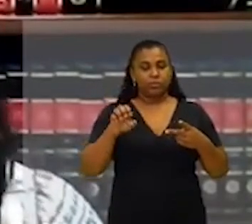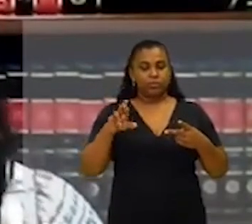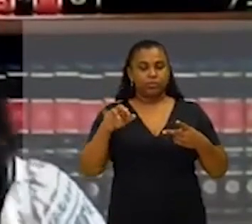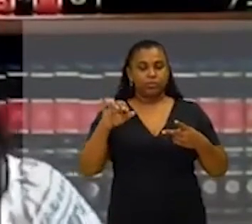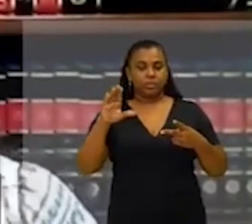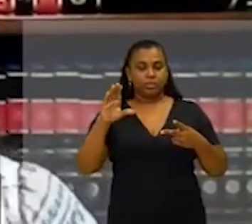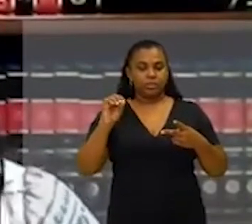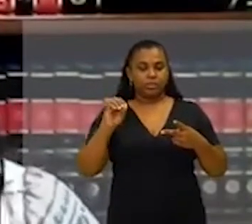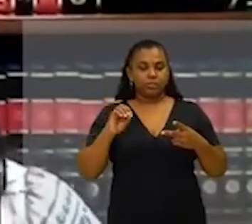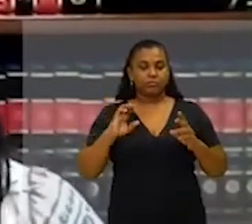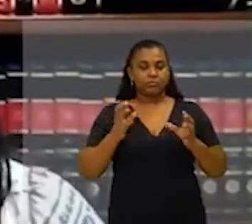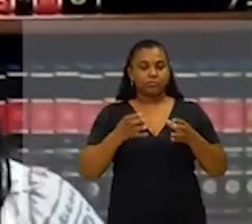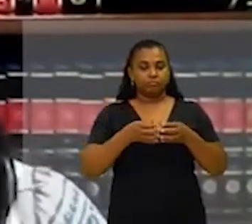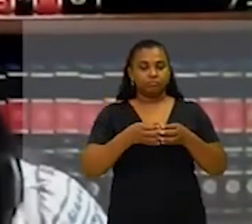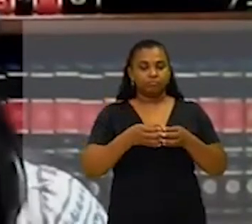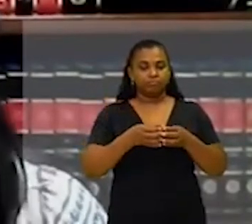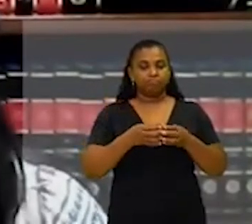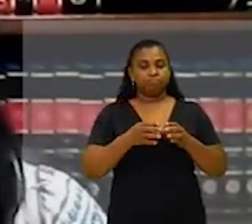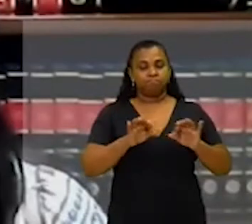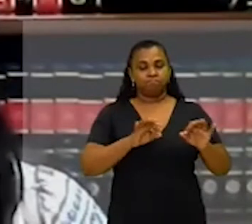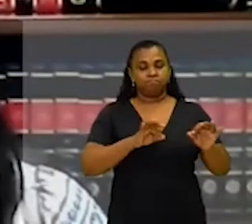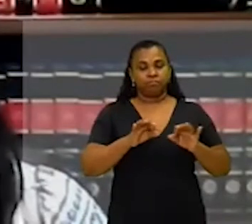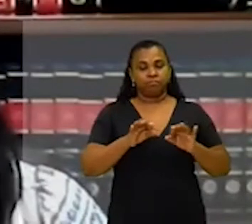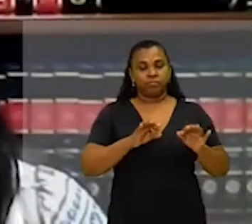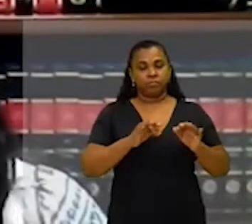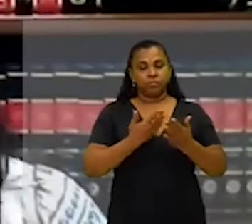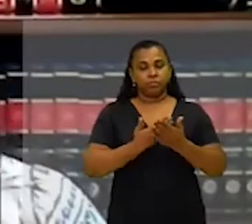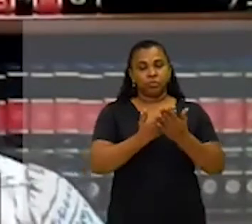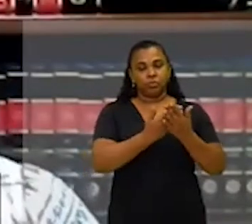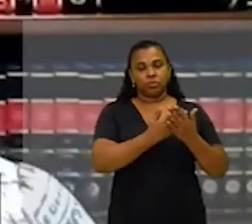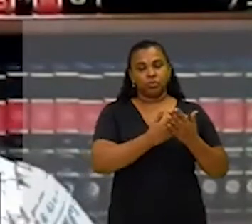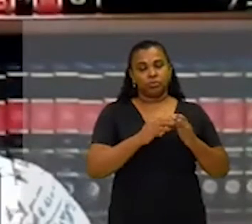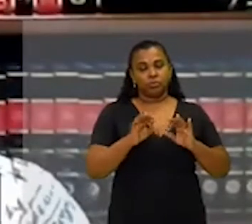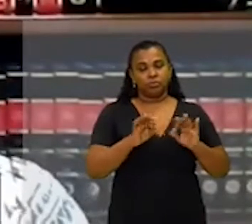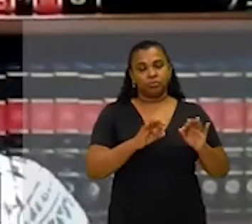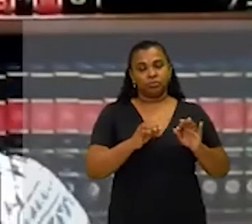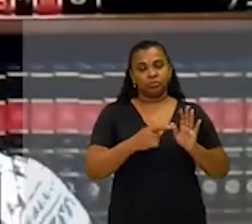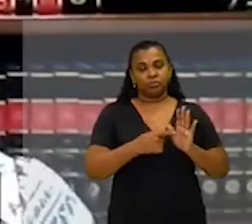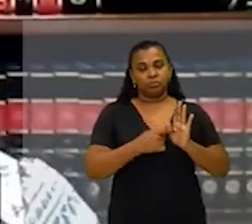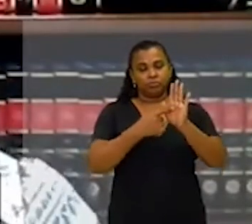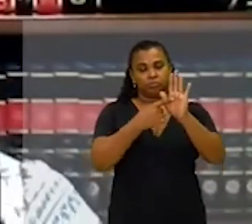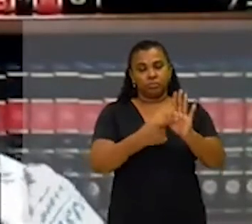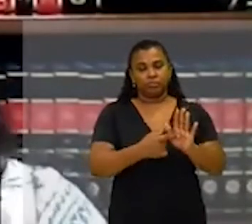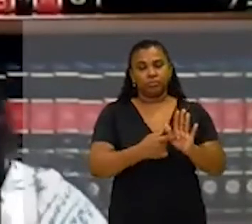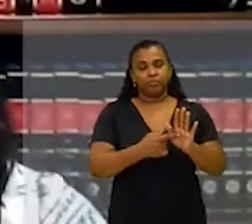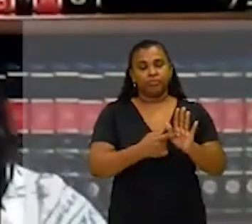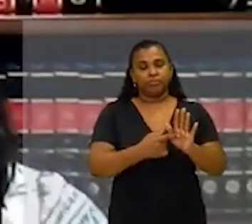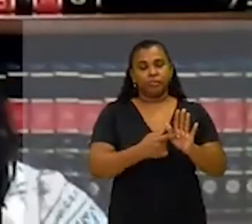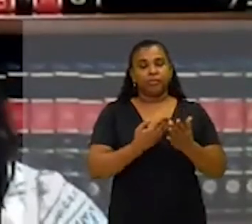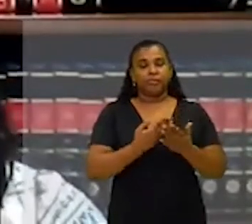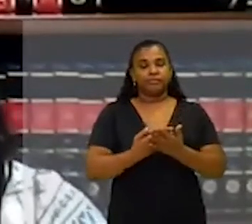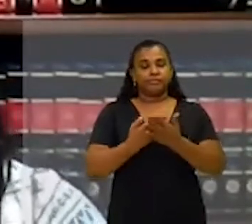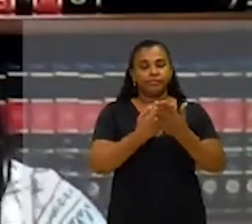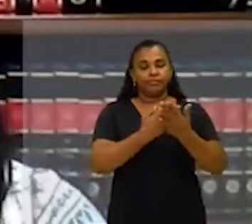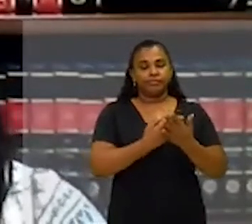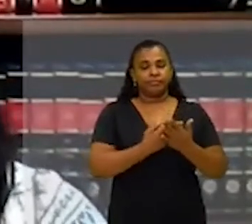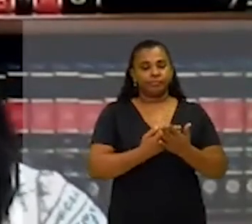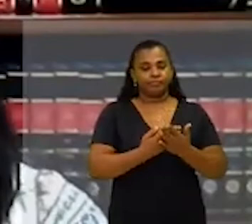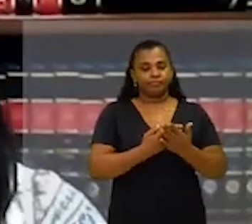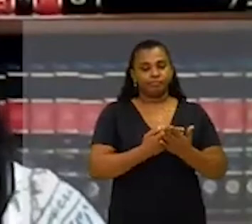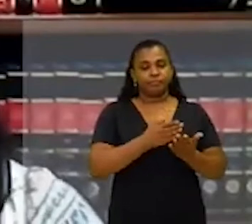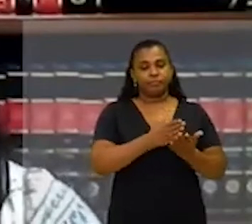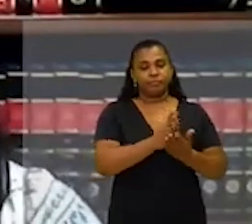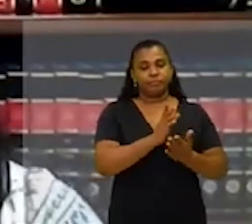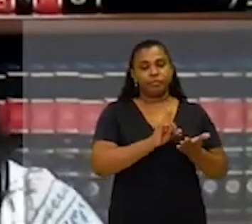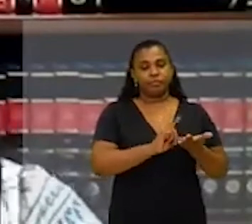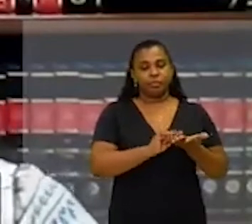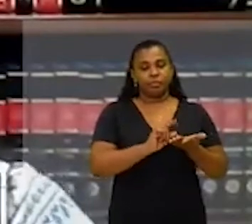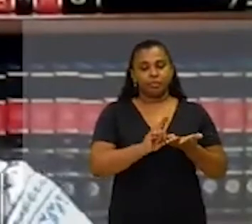estudo que passa agora apresentar e o estudo ele foi formalizado no artigo que também integra o